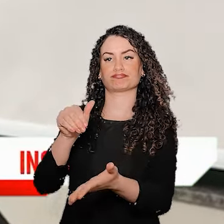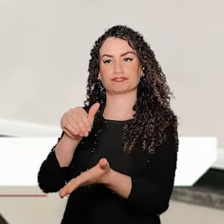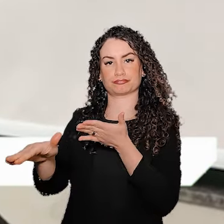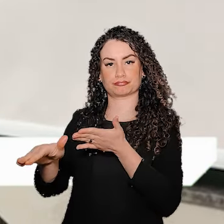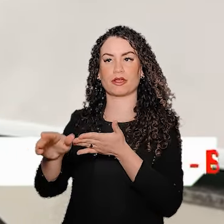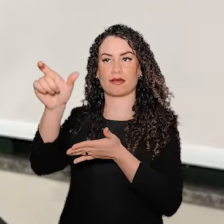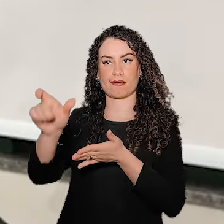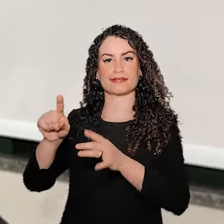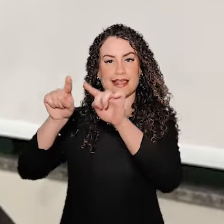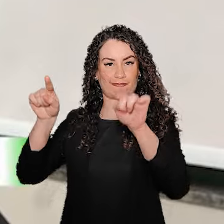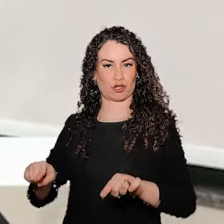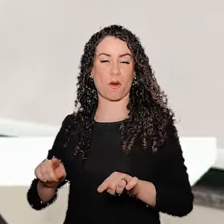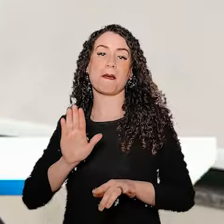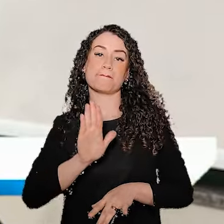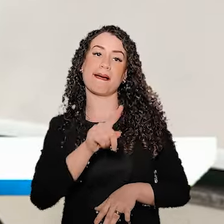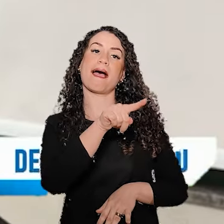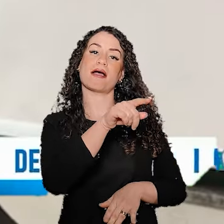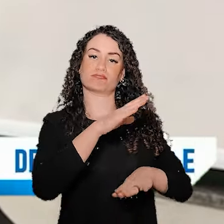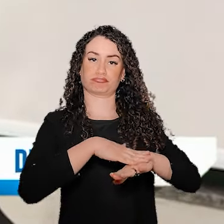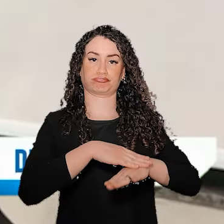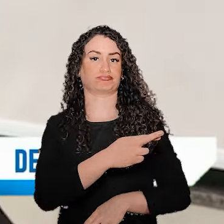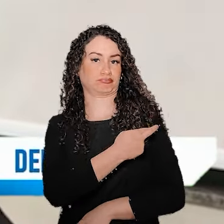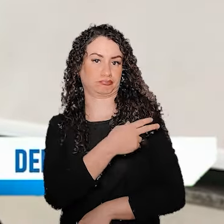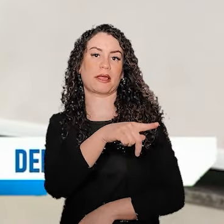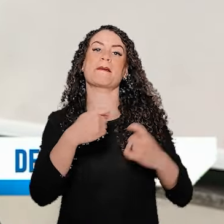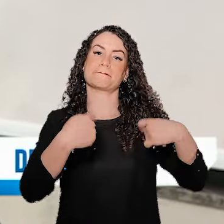portanto, deve ele realizar a baixa na CTPS do empregado,